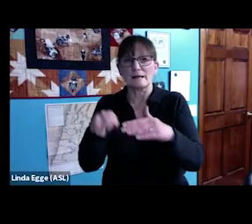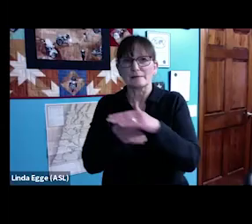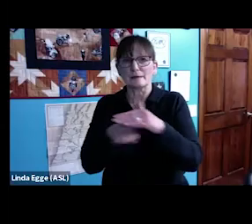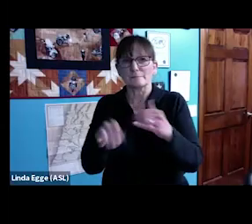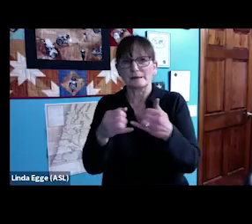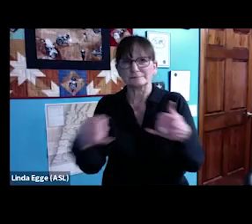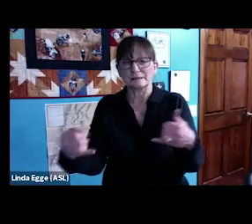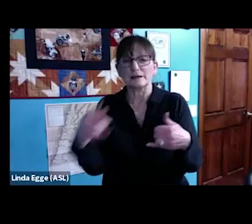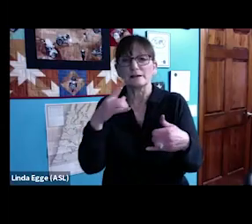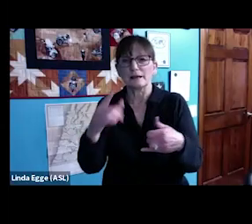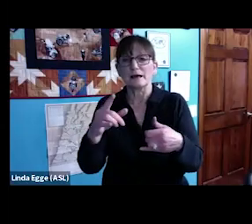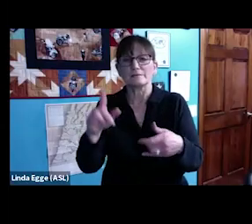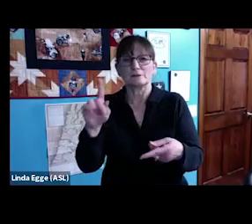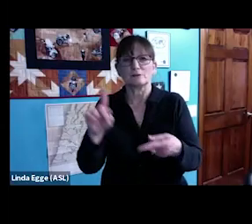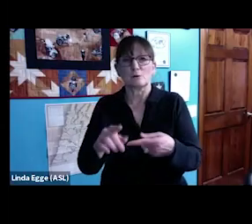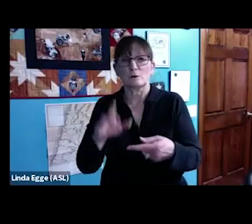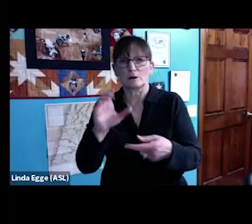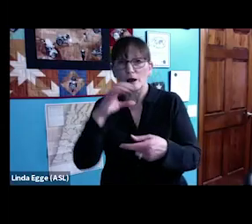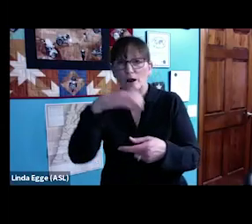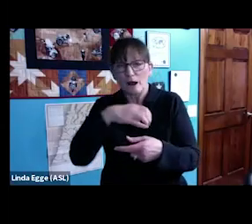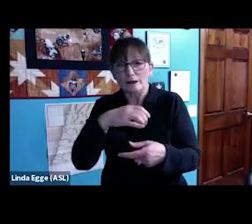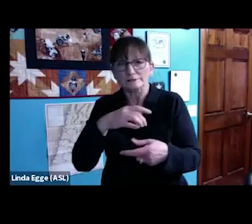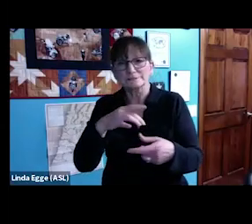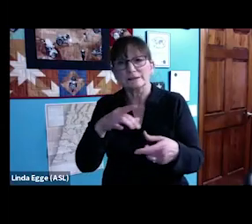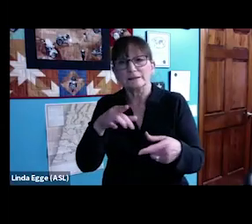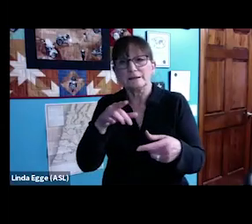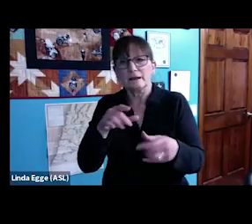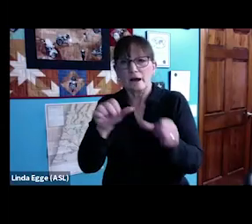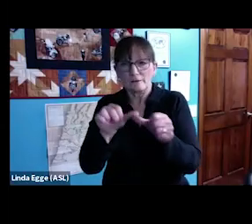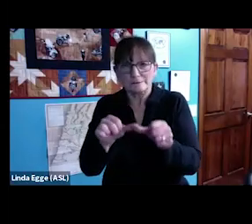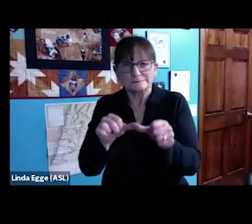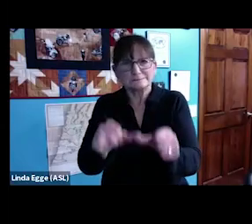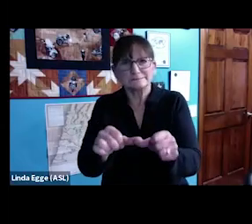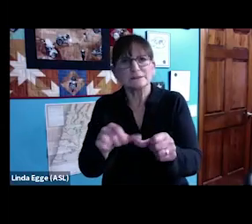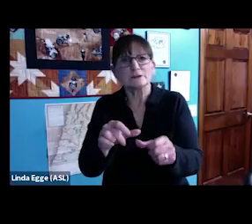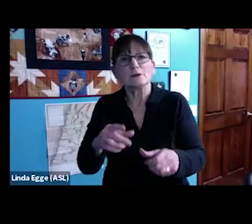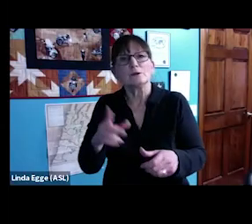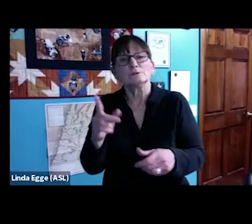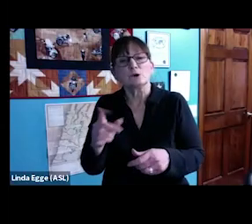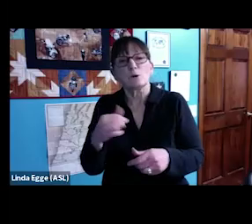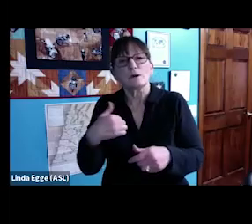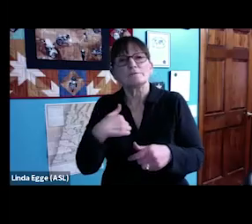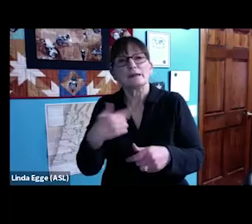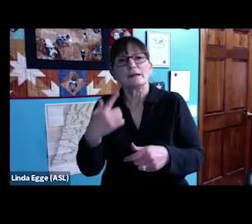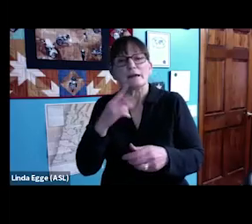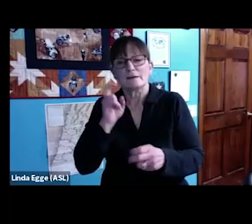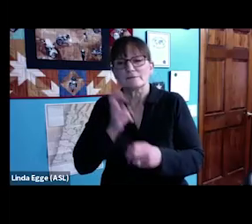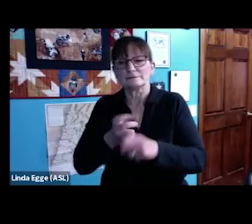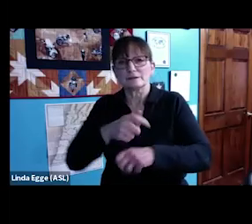Me gusta que sea electrónico y que obtengas un número de confirmación y una hoja que indique que sí pasó.